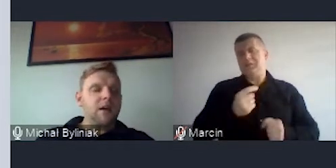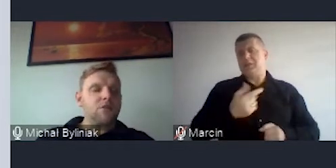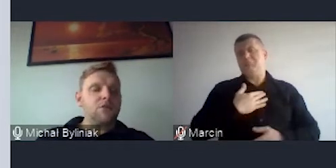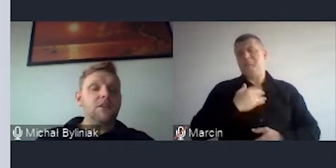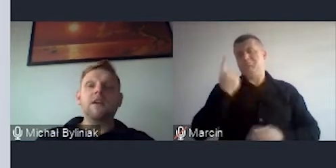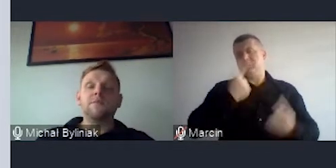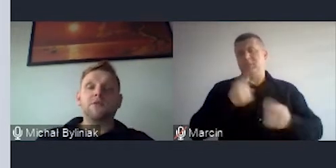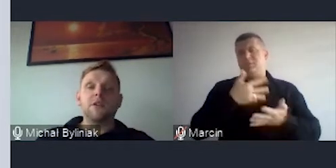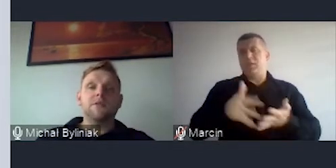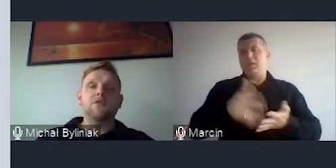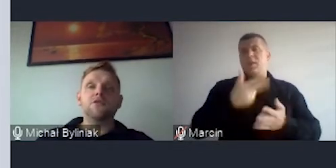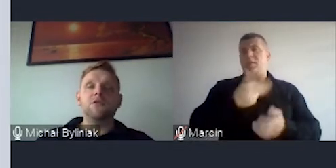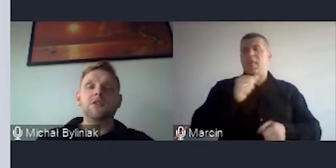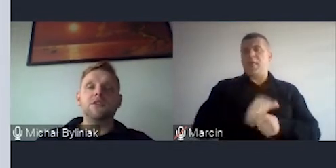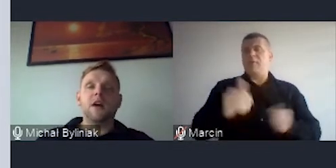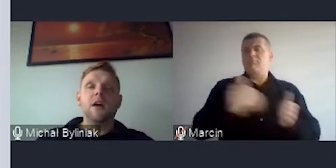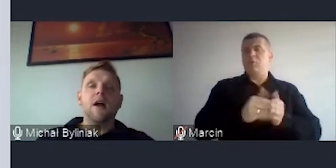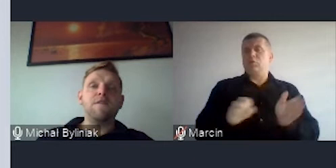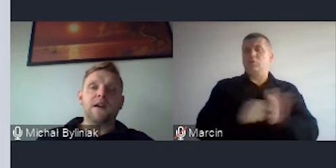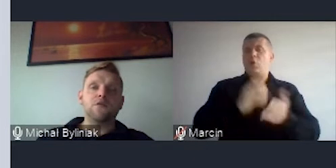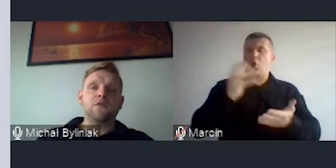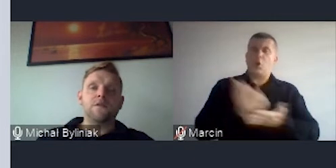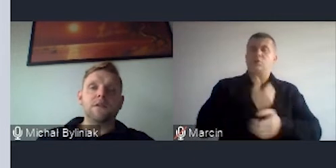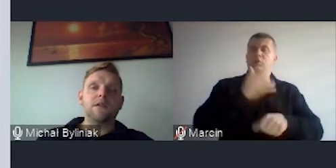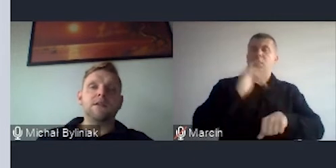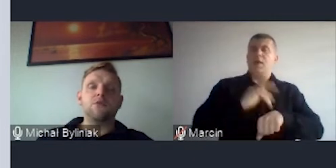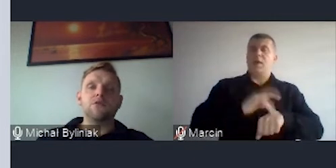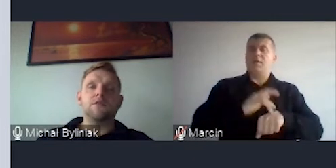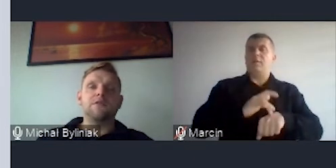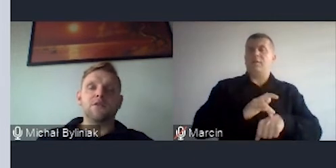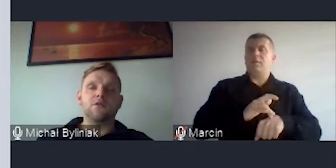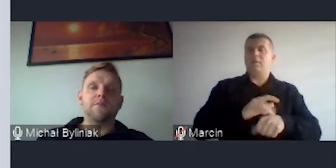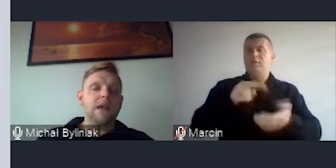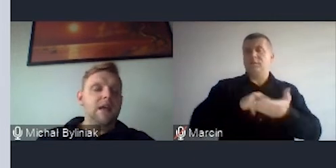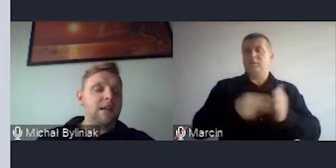który nie jest potrzebny do osiągnięcia efektów założonych we wniosku.